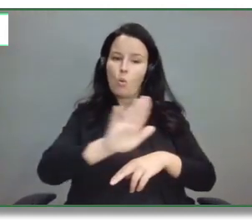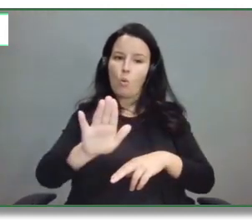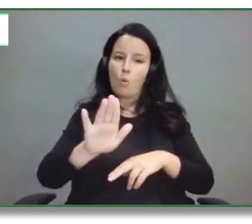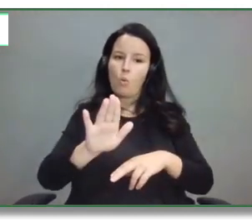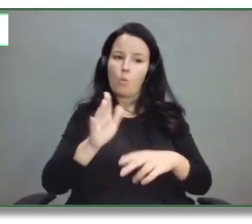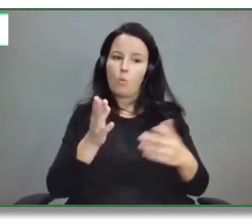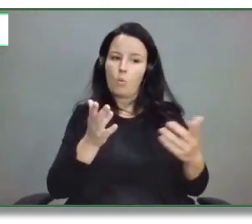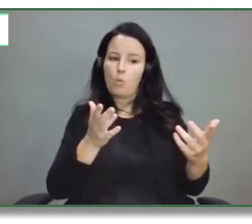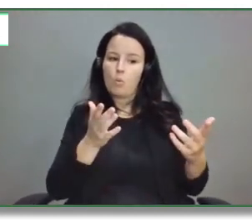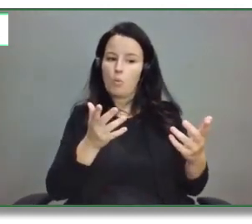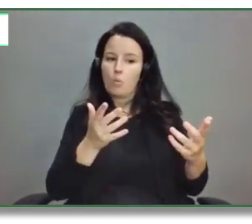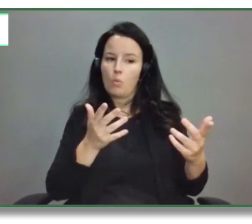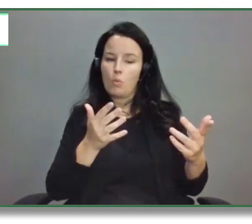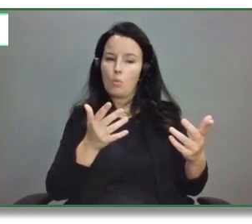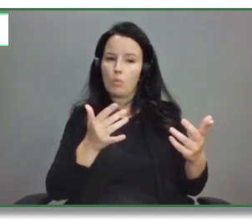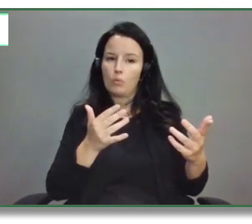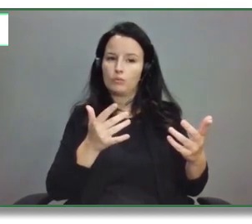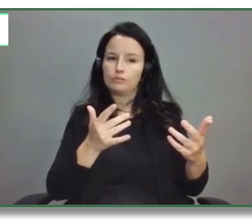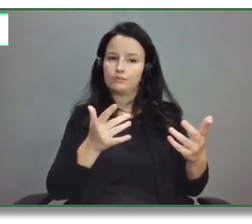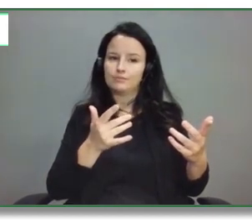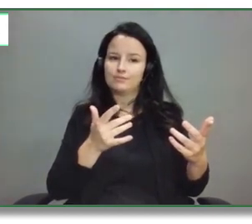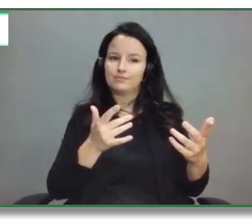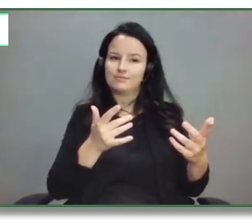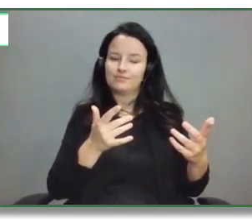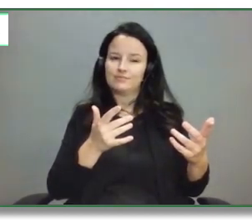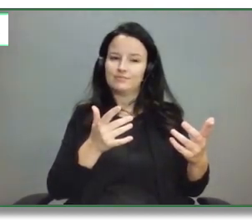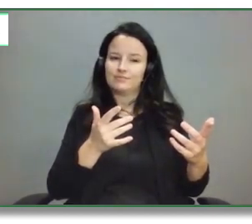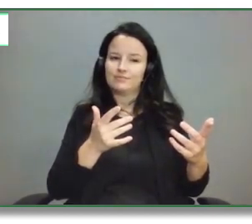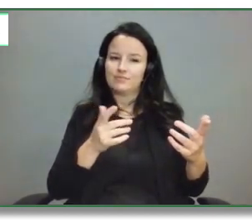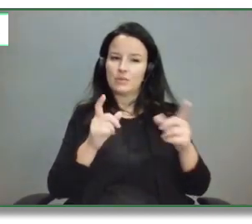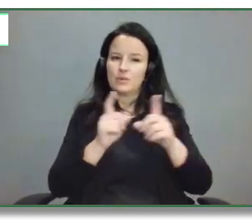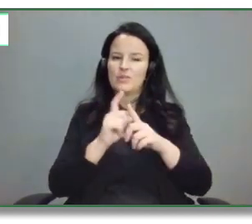sa présentation mais l'accent sur le site web